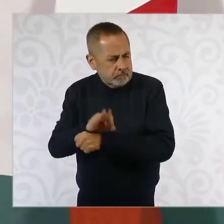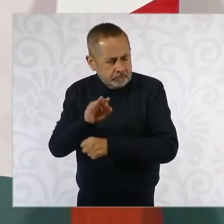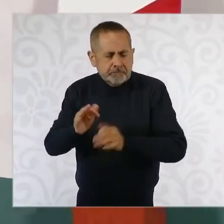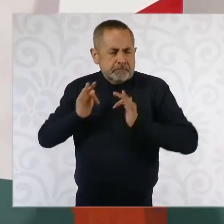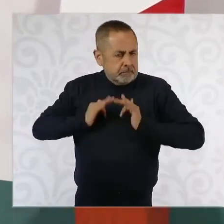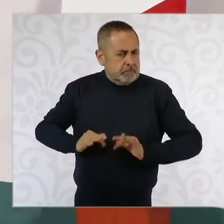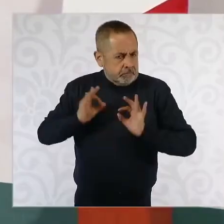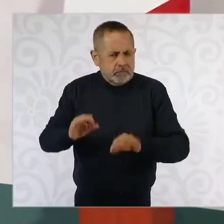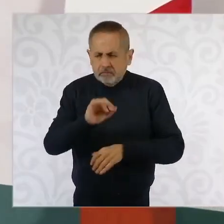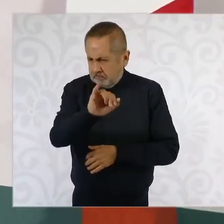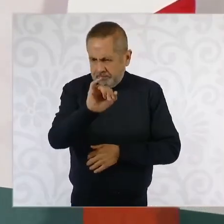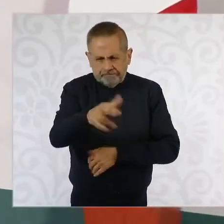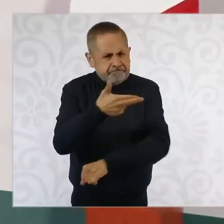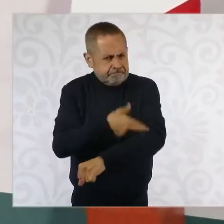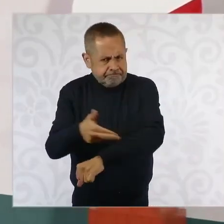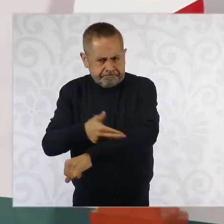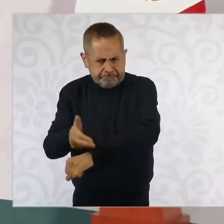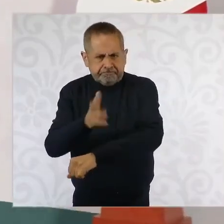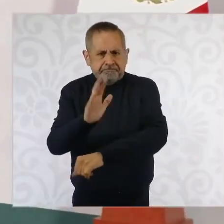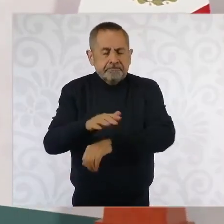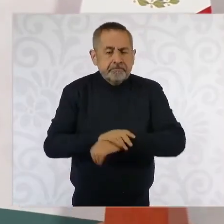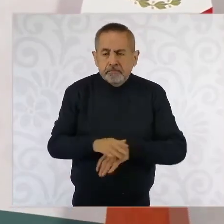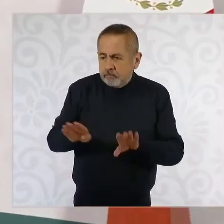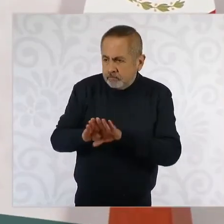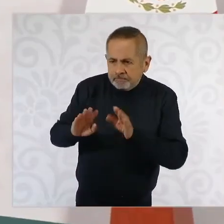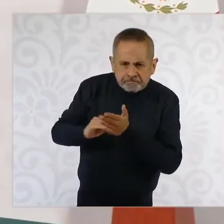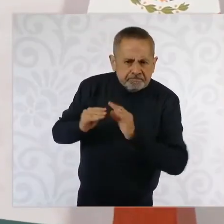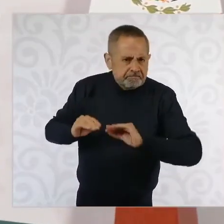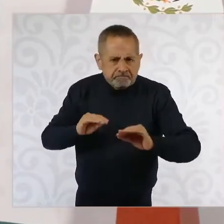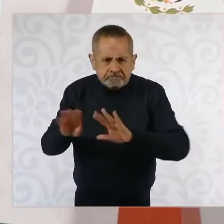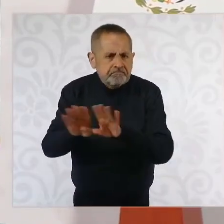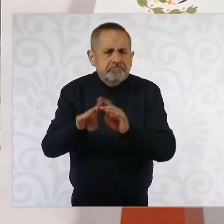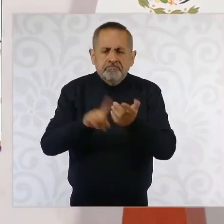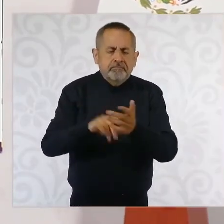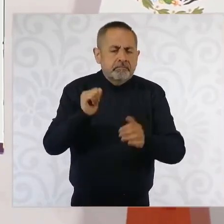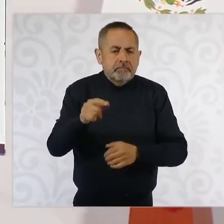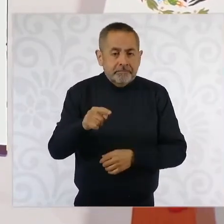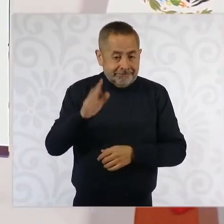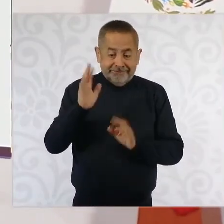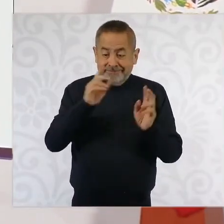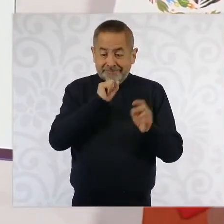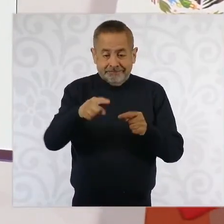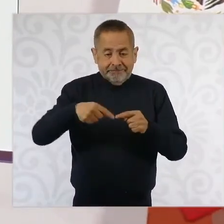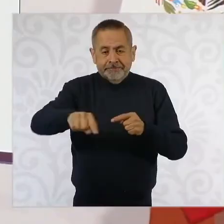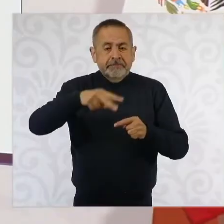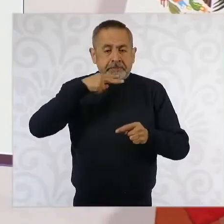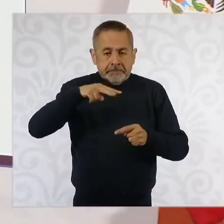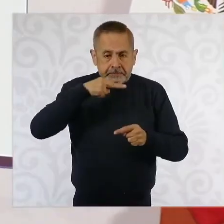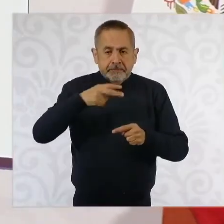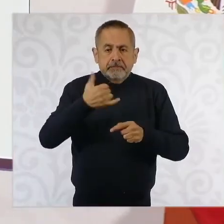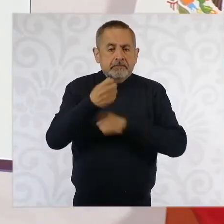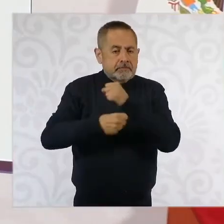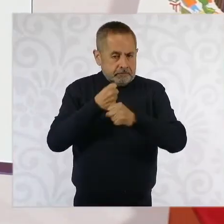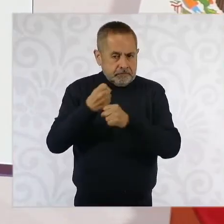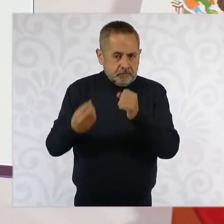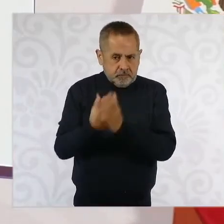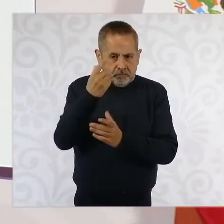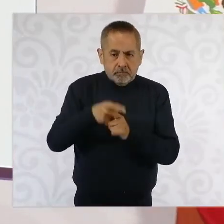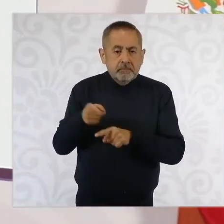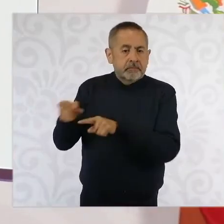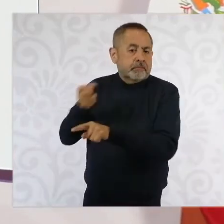este trabajo este operativo especial de Navidad y Año Nuevo que presenta la secretaria Ros yela